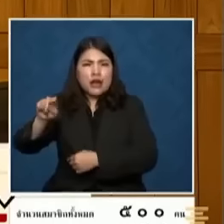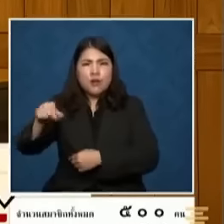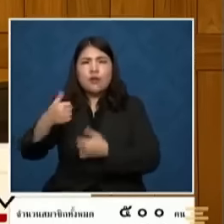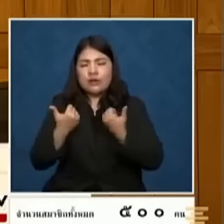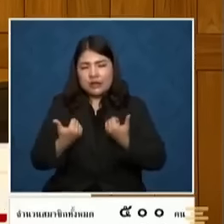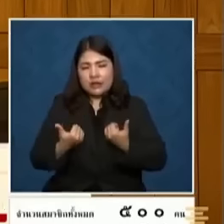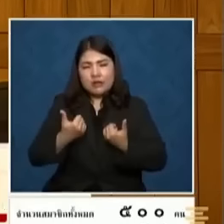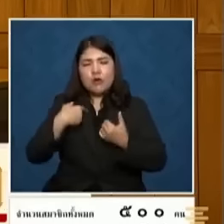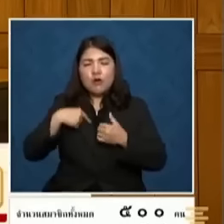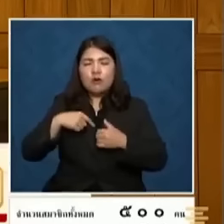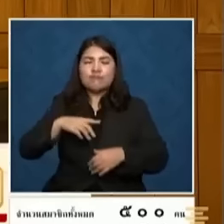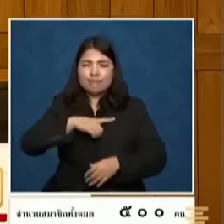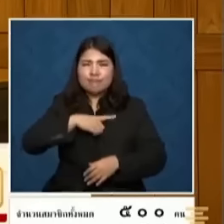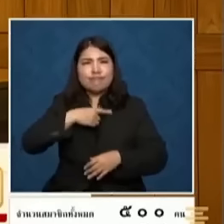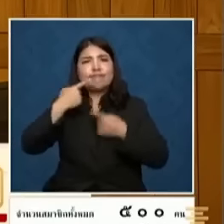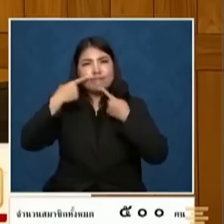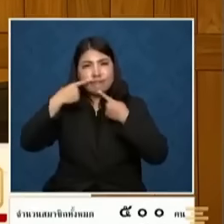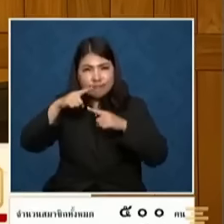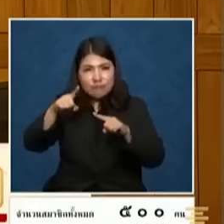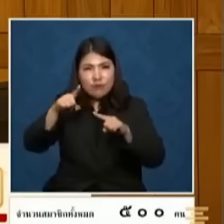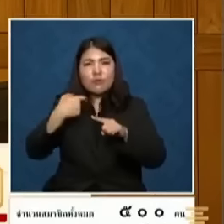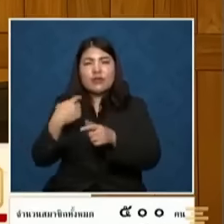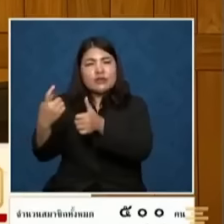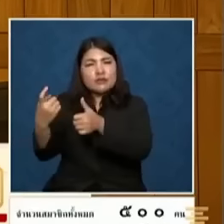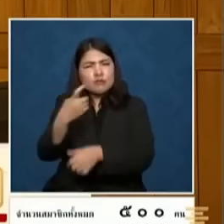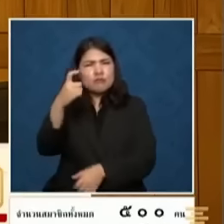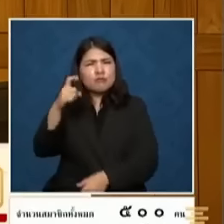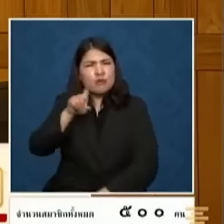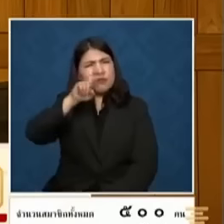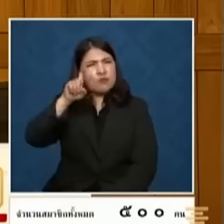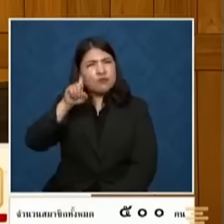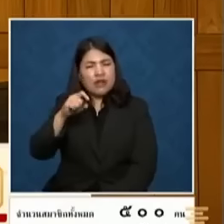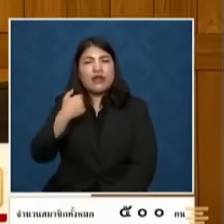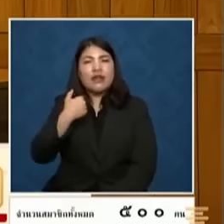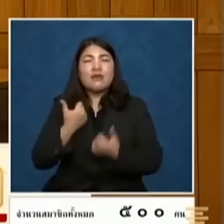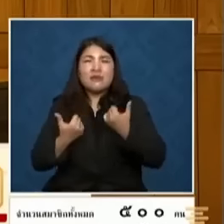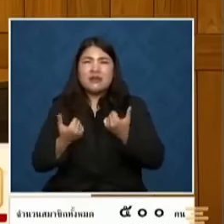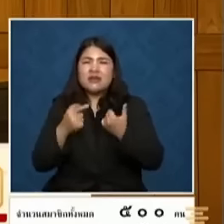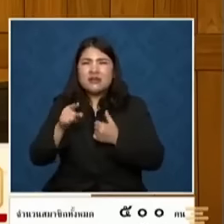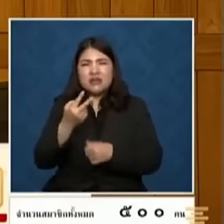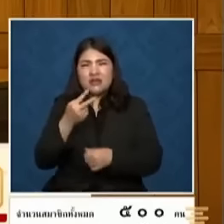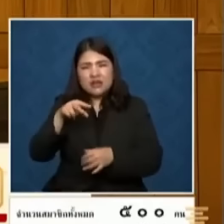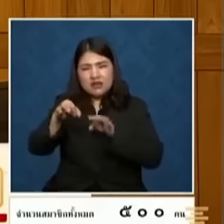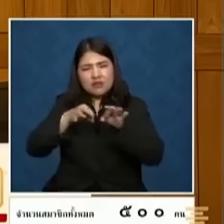มั้ยอืมอย่างเรื่องพรรคโทษนักโทษเทวดา ภูมิอกภูมิใจโบ้ยว่ากฎระเบียบนั้นรัฐบาล